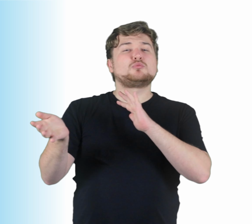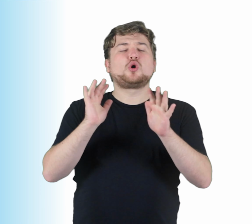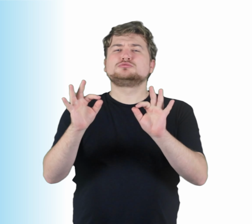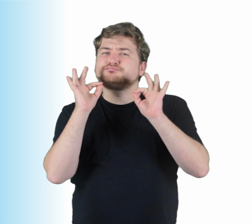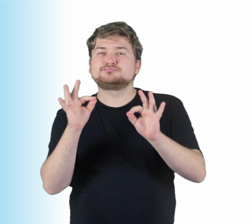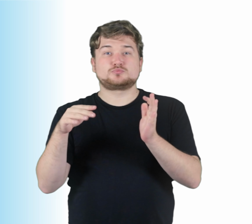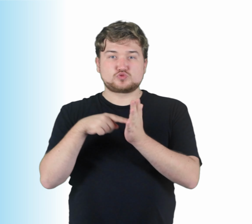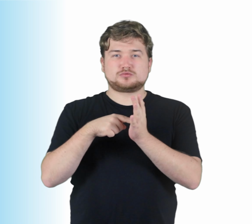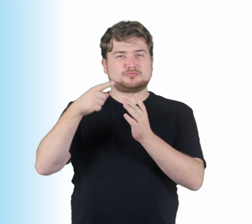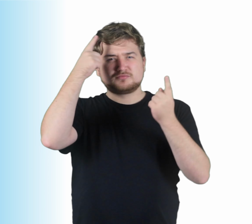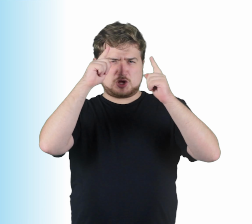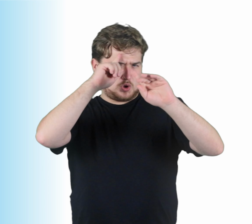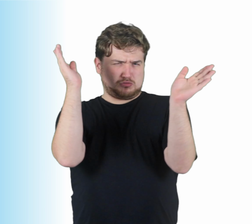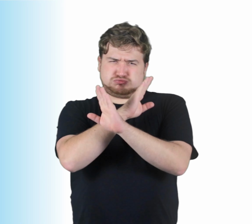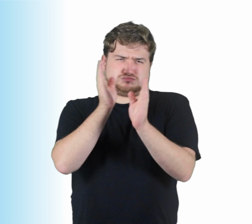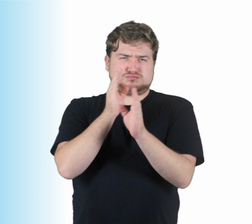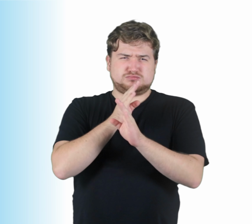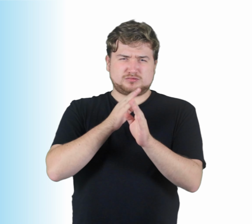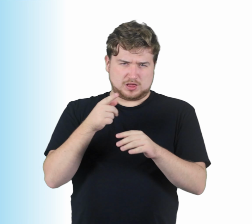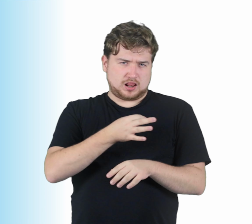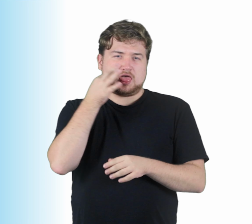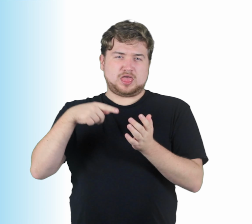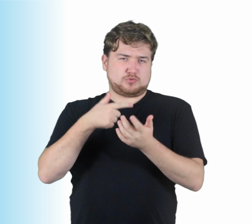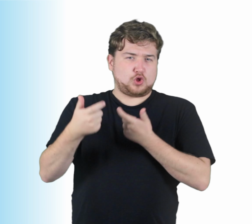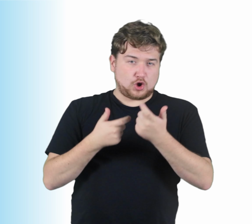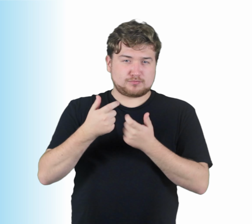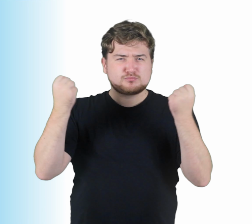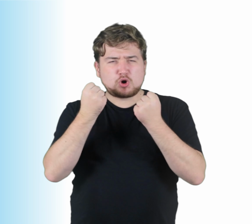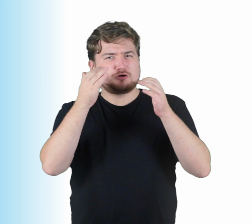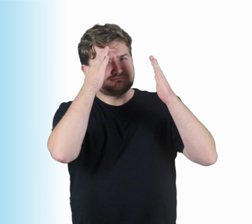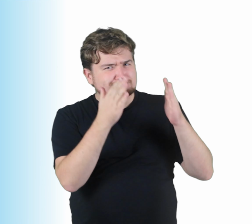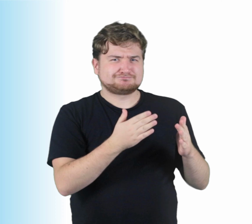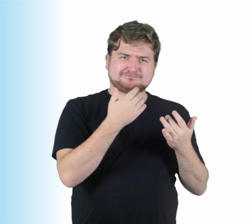Dobrym sposobem może być też odwracanie uwagi i oderwanie myśli od rozpamiętywania tego co się wydarzyło. Najlepiej robić wtedy coś, co bardzo zaangażuje